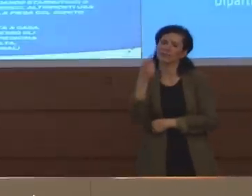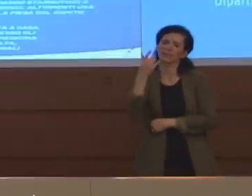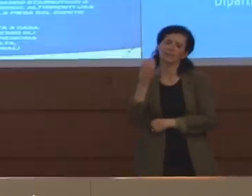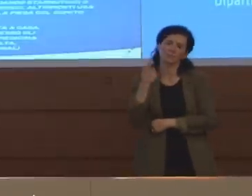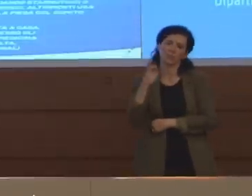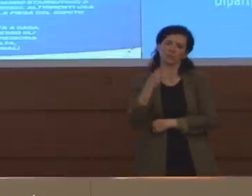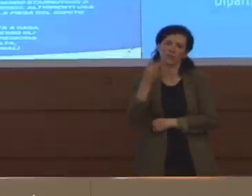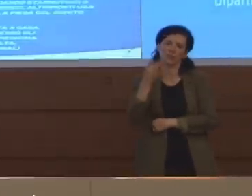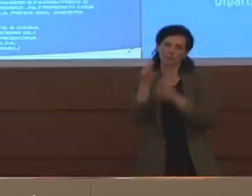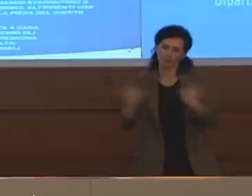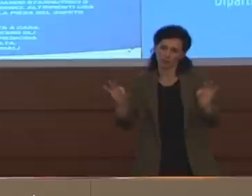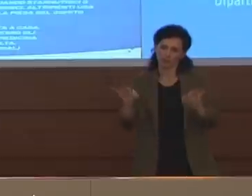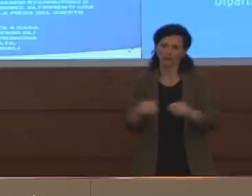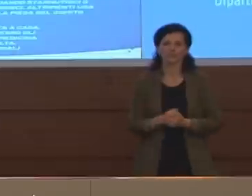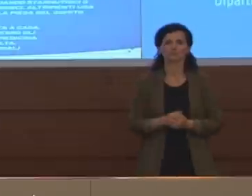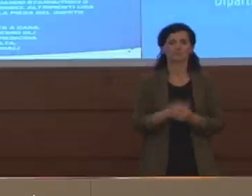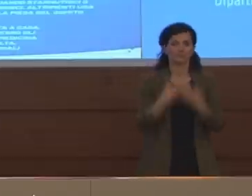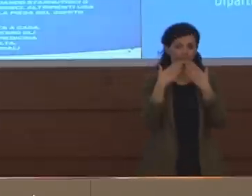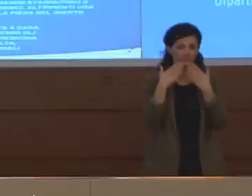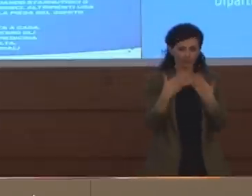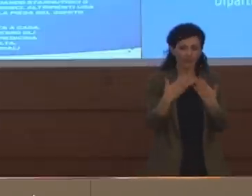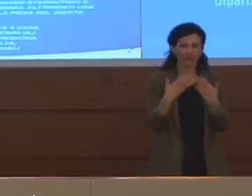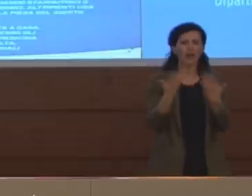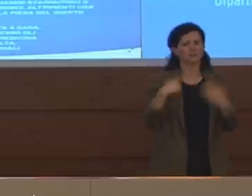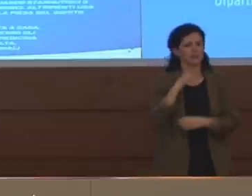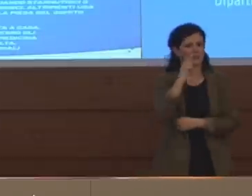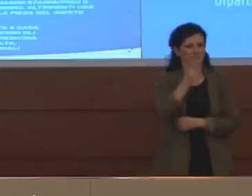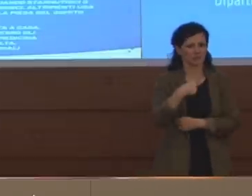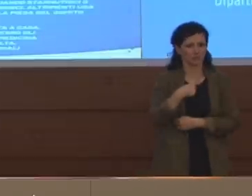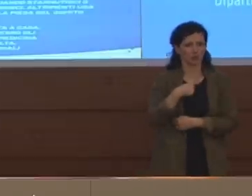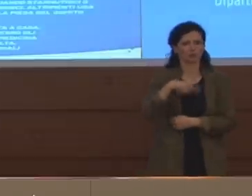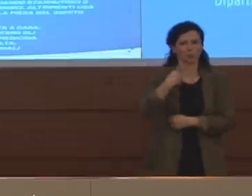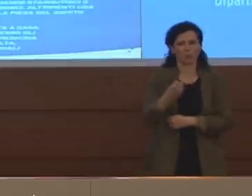Allora, rispondo io, poi se il Professore vuole aggiungere qualcosa, il Professore